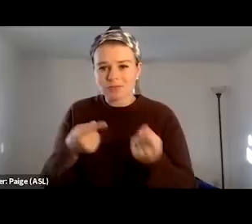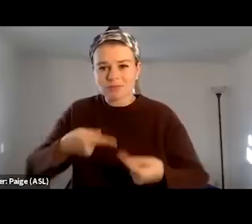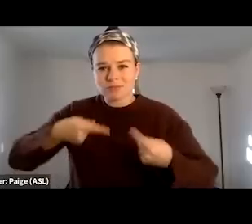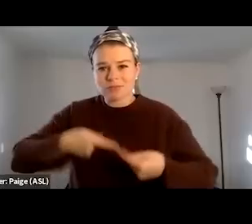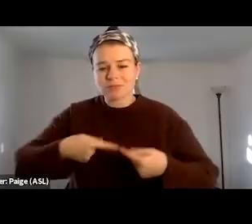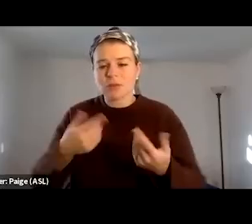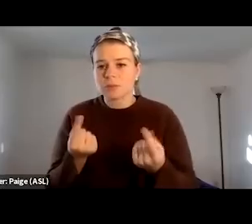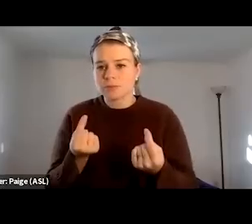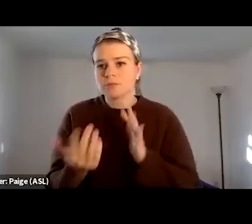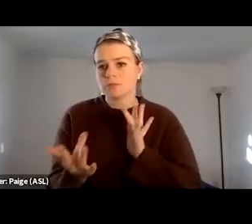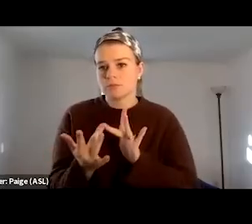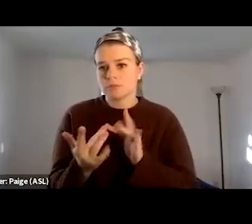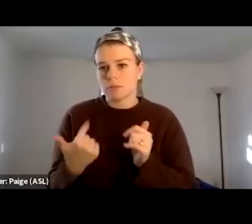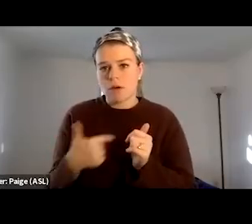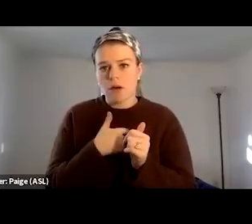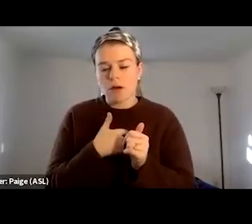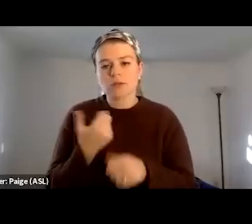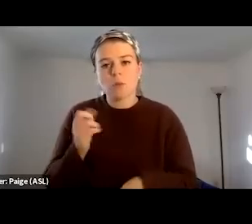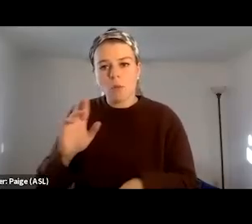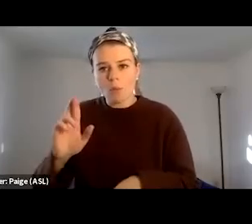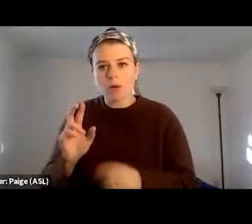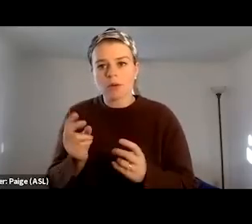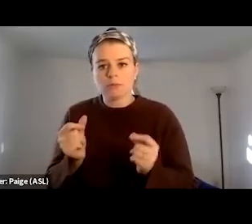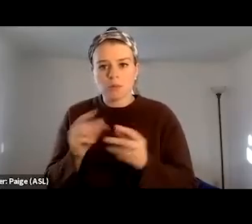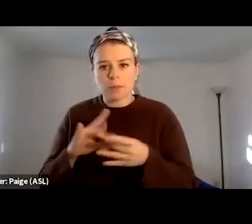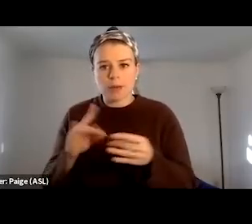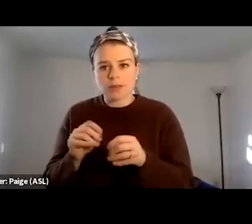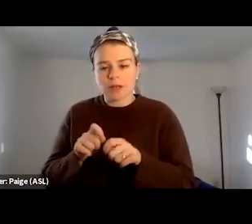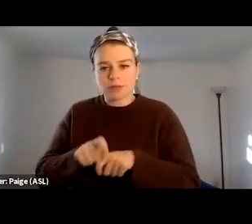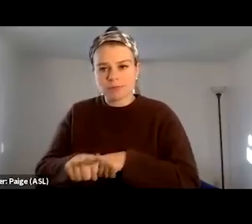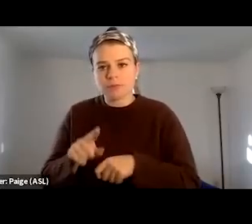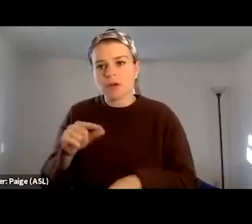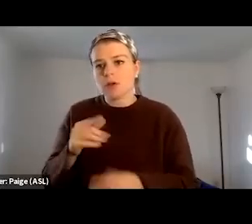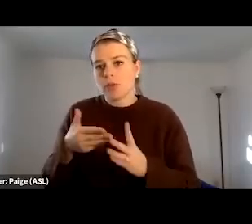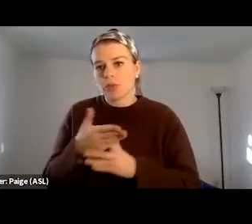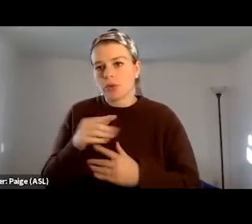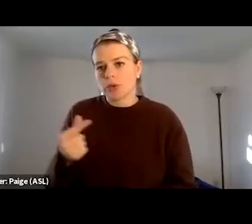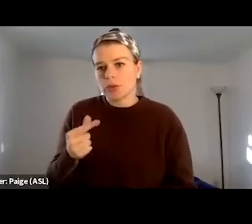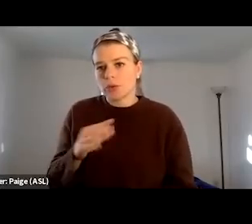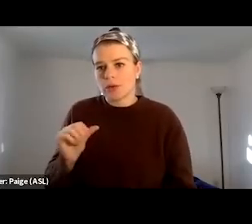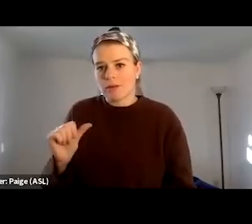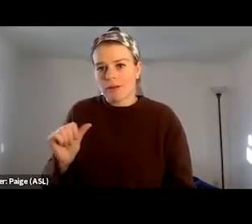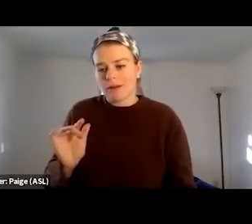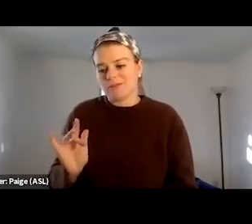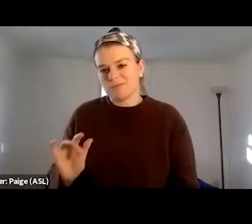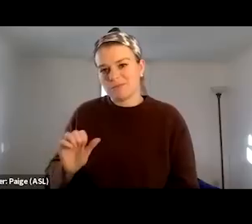no duden en contactarnos o enviarnos un mensaje rápido a través de la función de preguntas y respuestas en Zoom. Siguiente diapositiva.